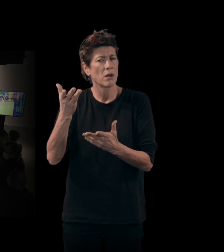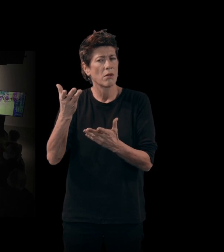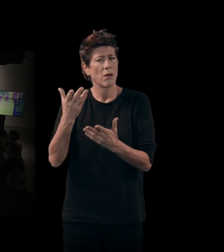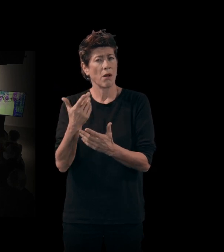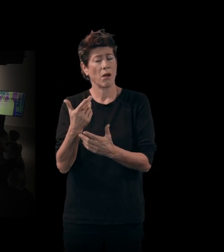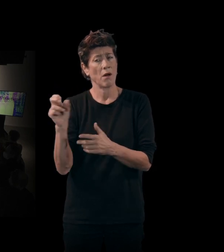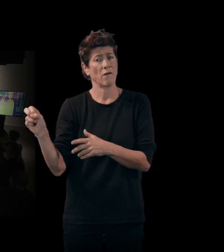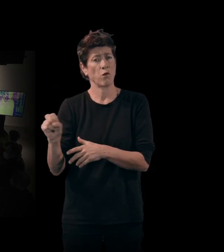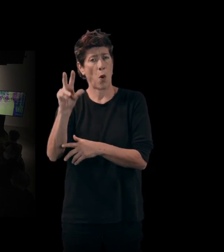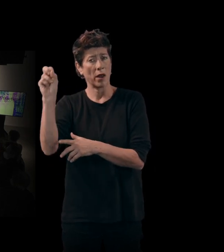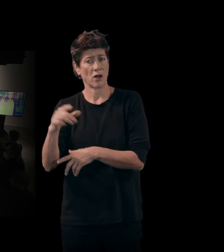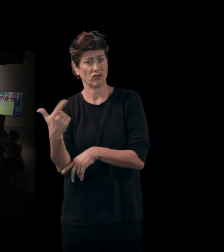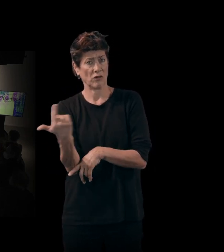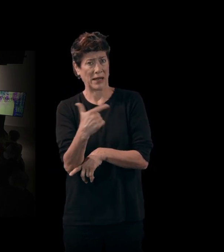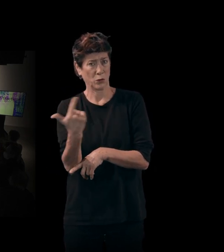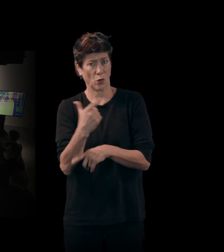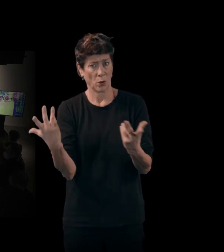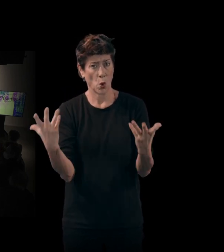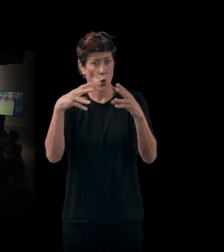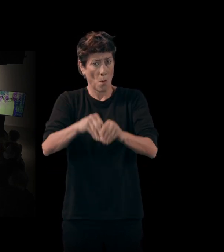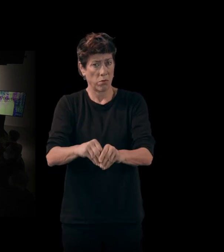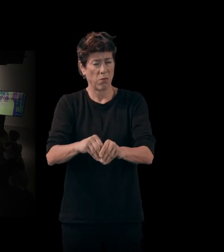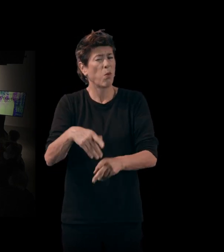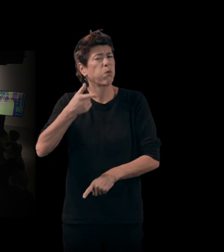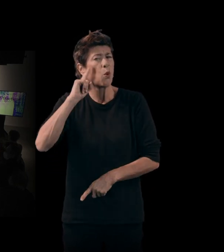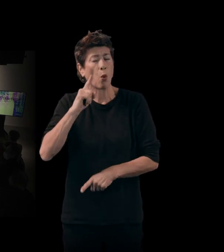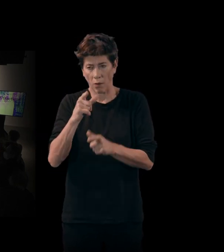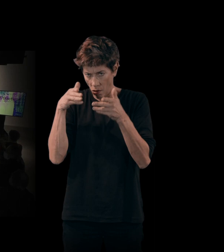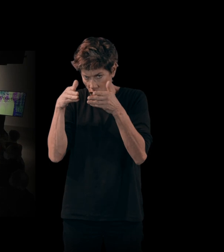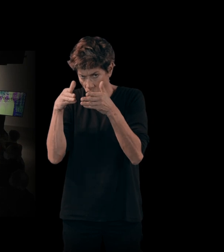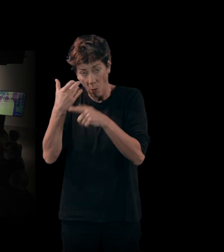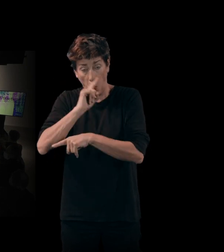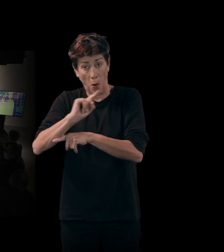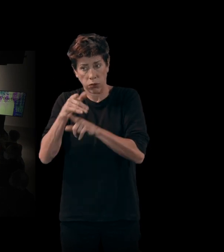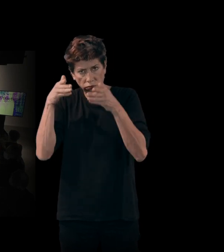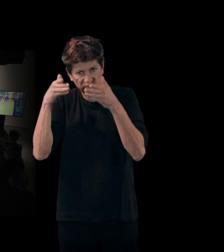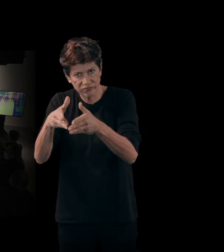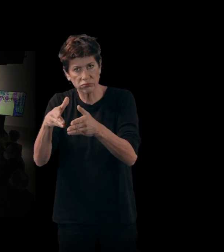les deux voyages et de ne pas vous concentrer sur le voyage vietnamien où il y avait une dimension personnelle très forte.